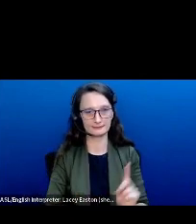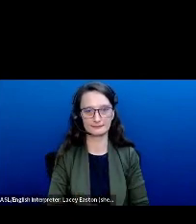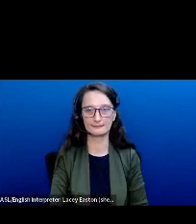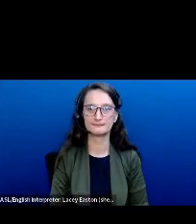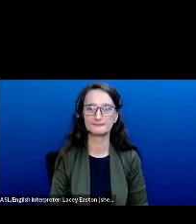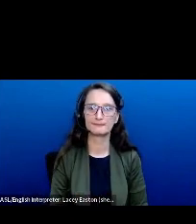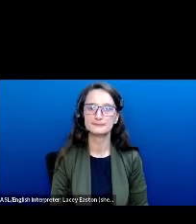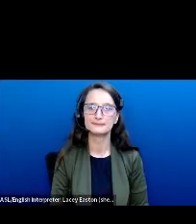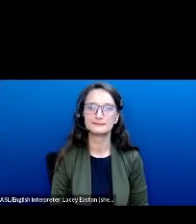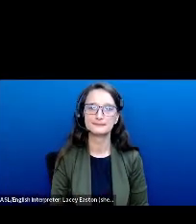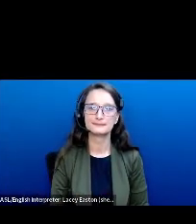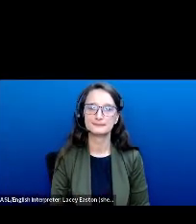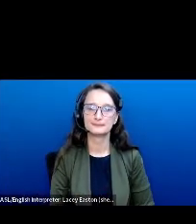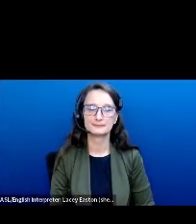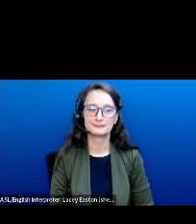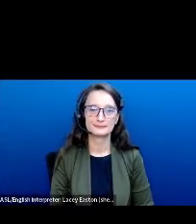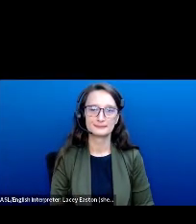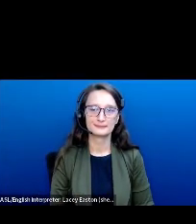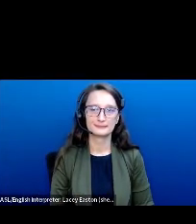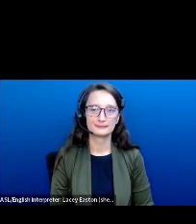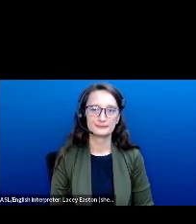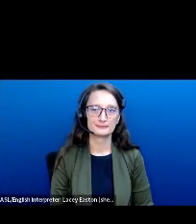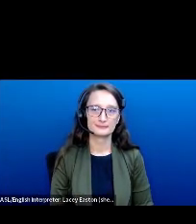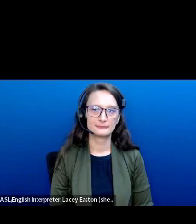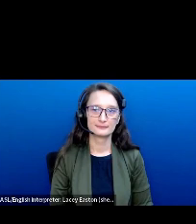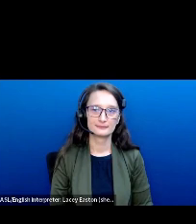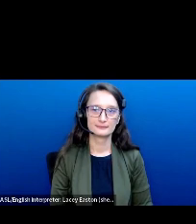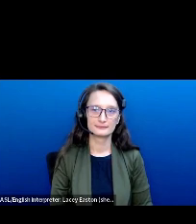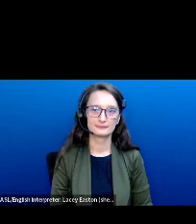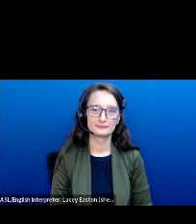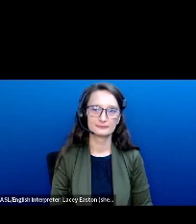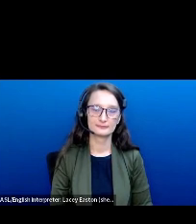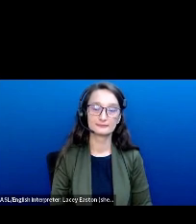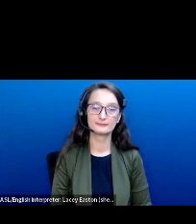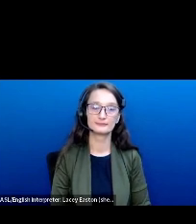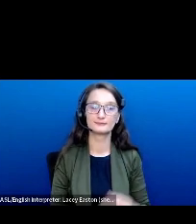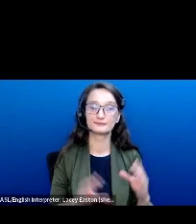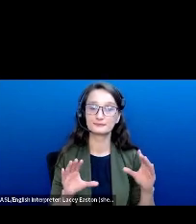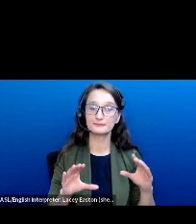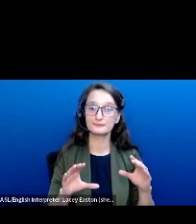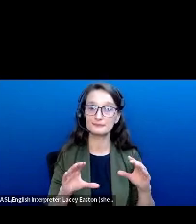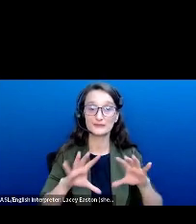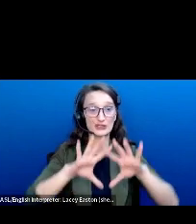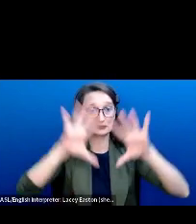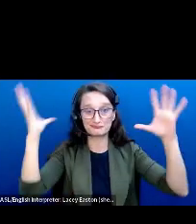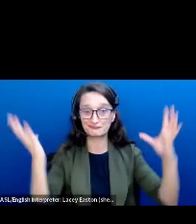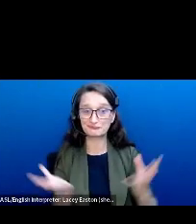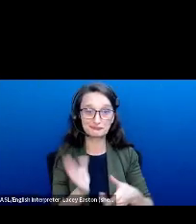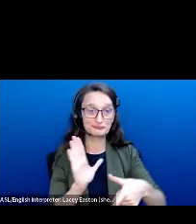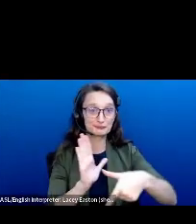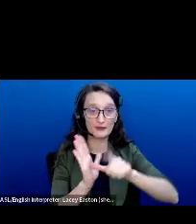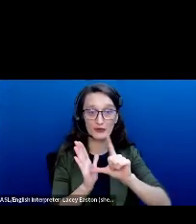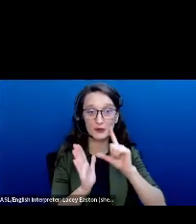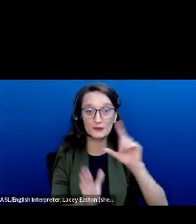diapositiva. Para ofrecernos una descripción general de la Oficina de Servicios de Apoyo al Constituyente del Departamento de Educación de California.